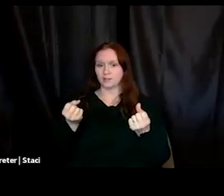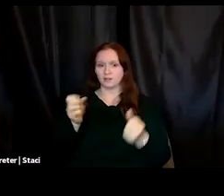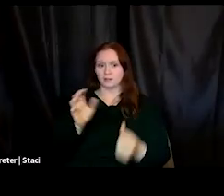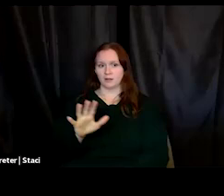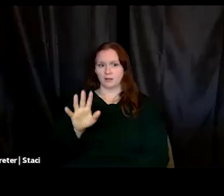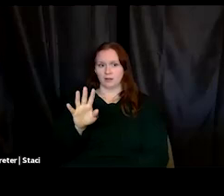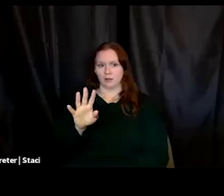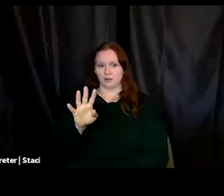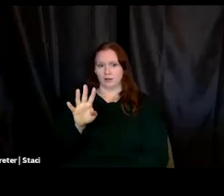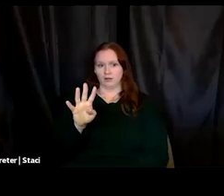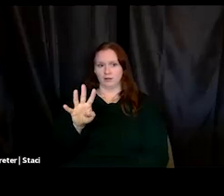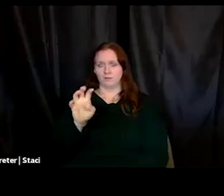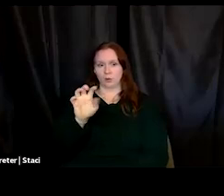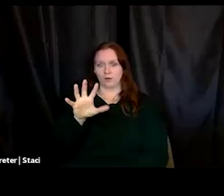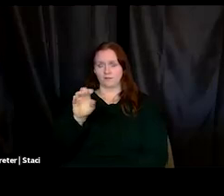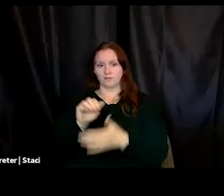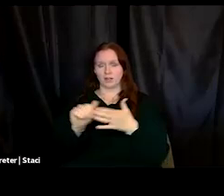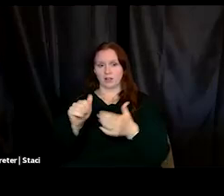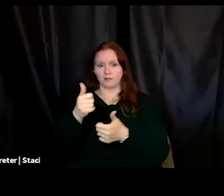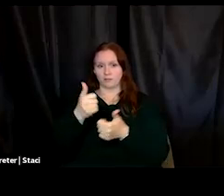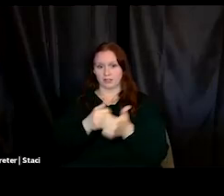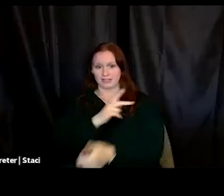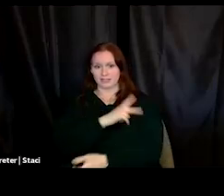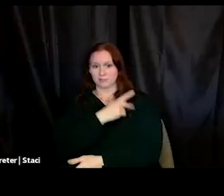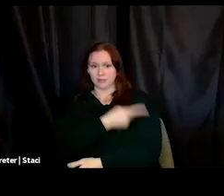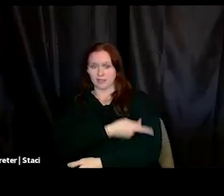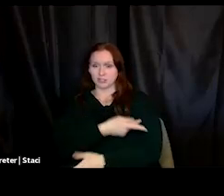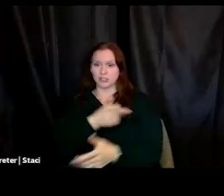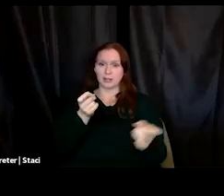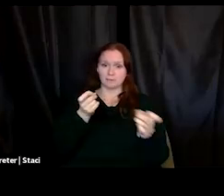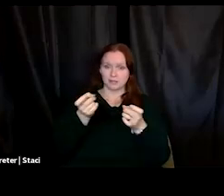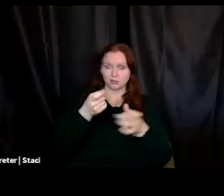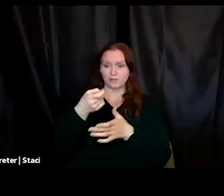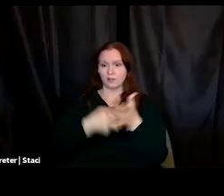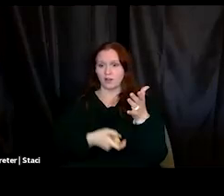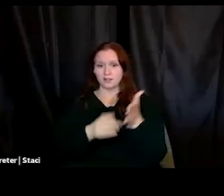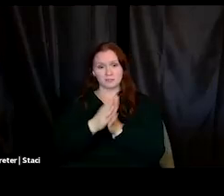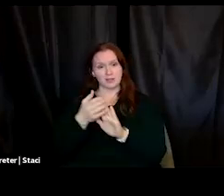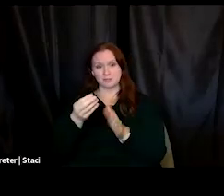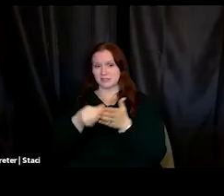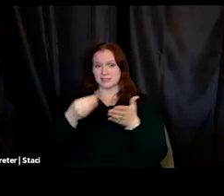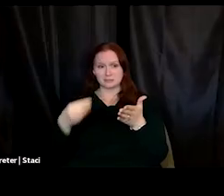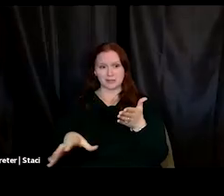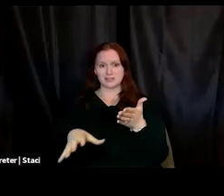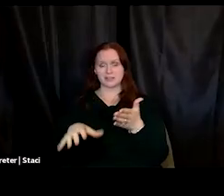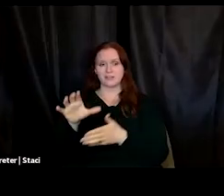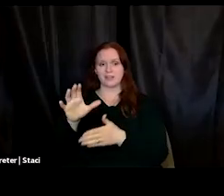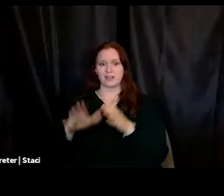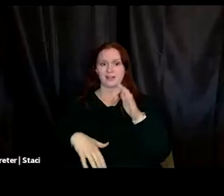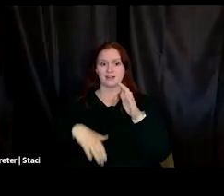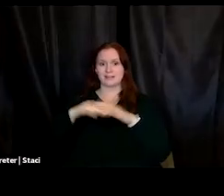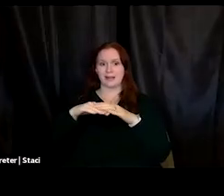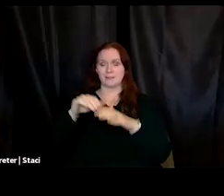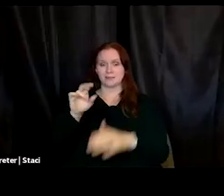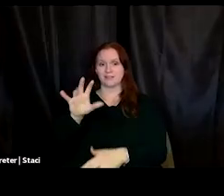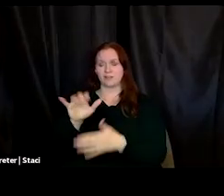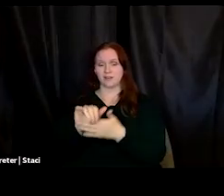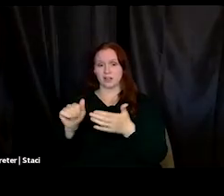que los gerentes de casos puedan tener al poner esa información? Sí, con gusto. Es una excelente pregunta sobre